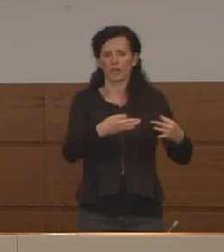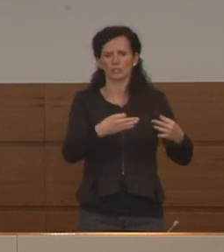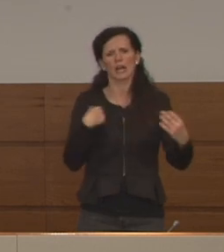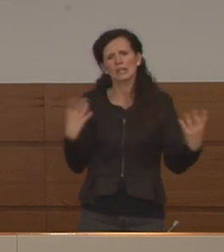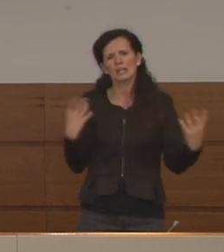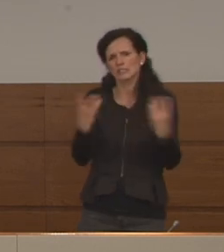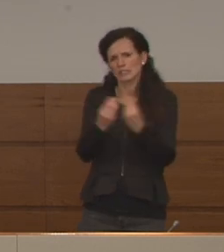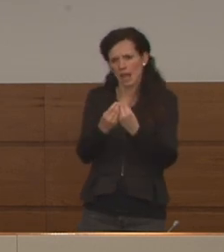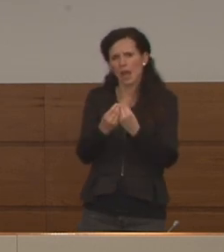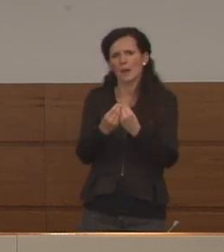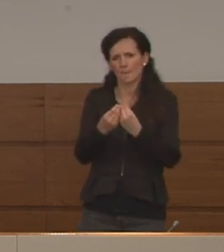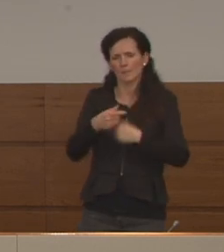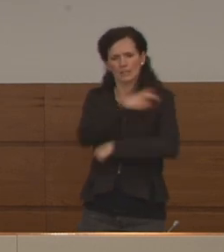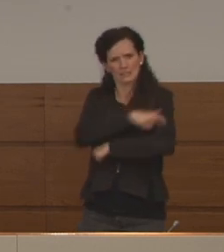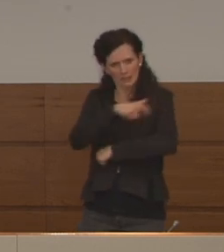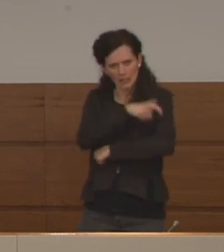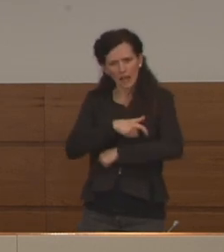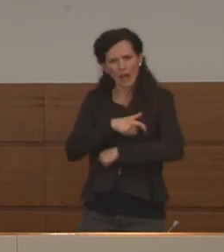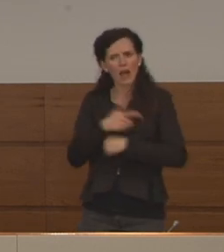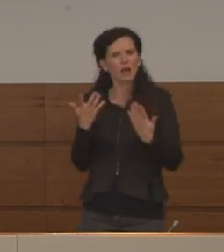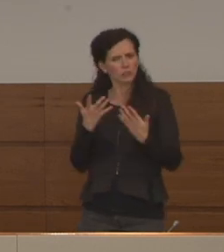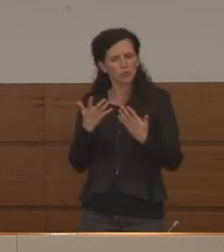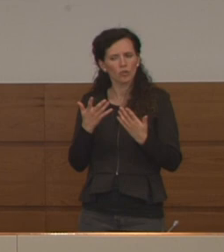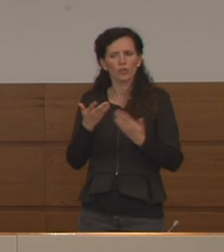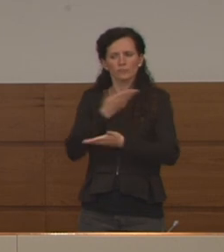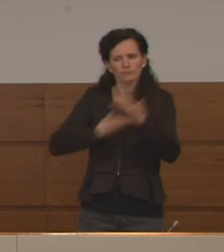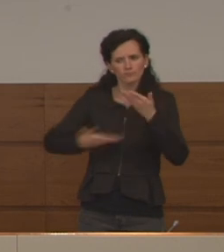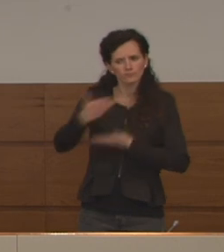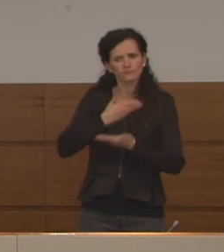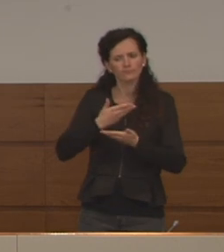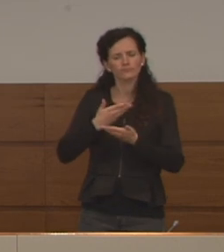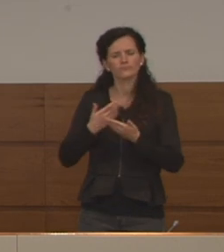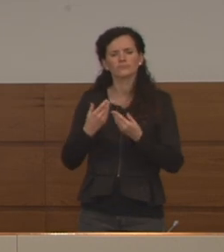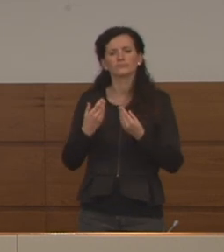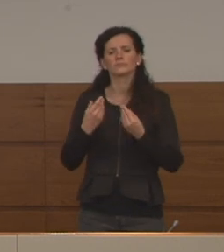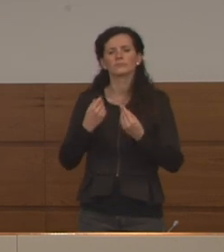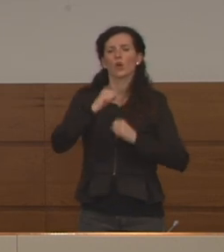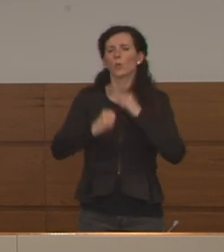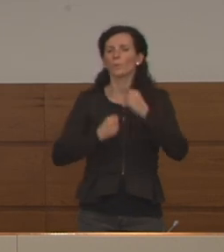riguarda l'adeguato comportamento dei singoli lavoratori.